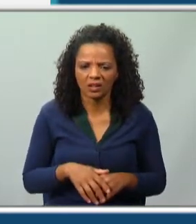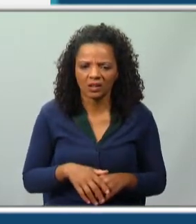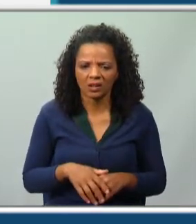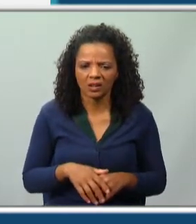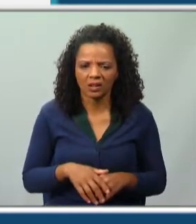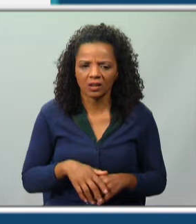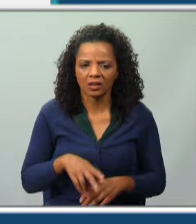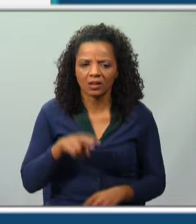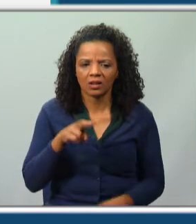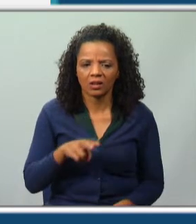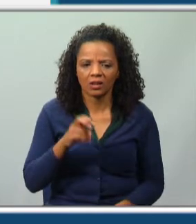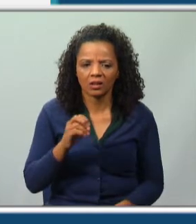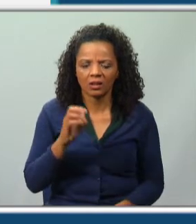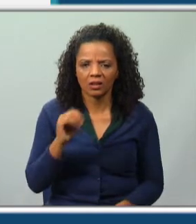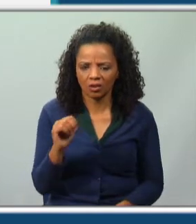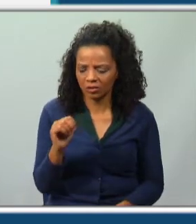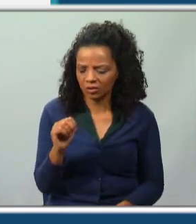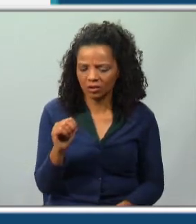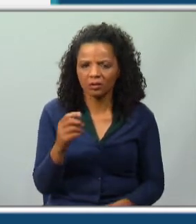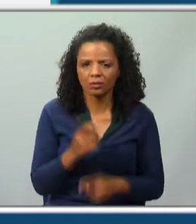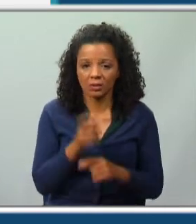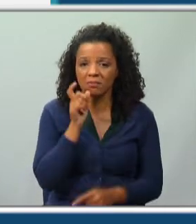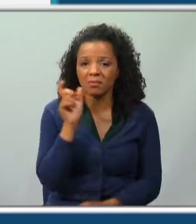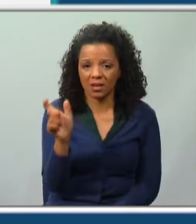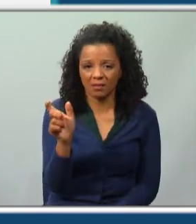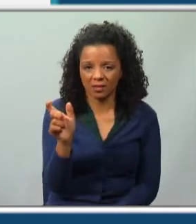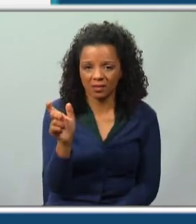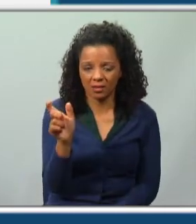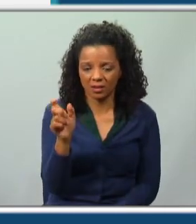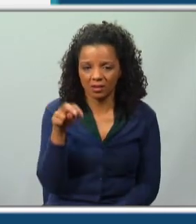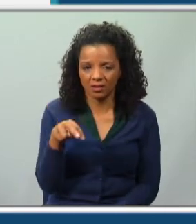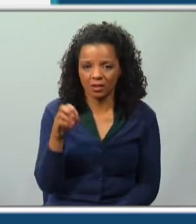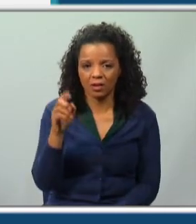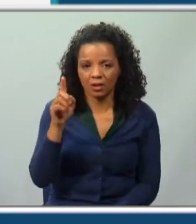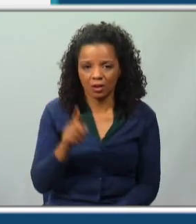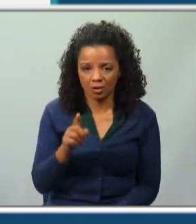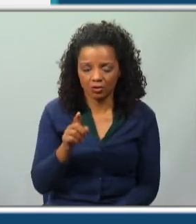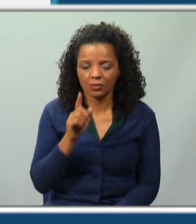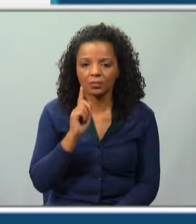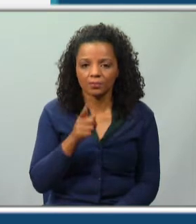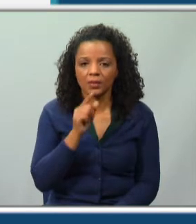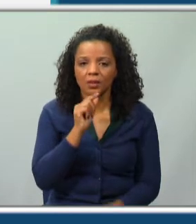nós e nós porque é que este nós palavra nós Eu quero um pronome pessoal 我們和我們為什麼會這樣說我們我想要一個人稱代詞